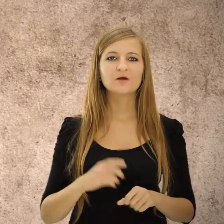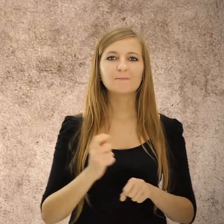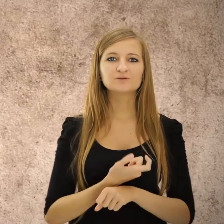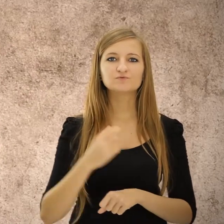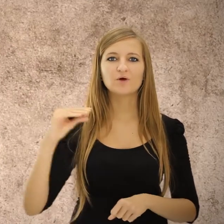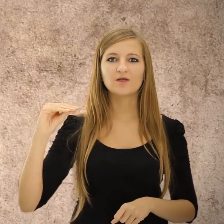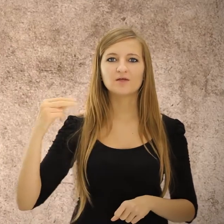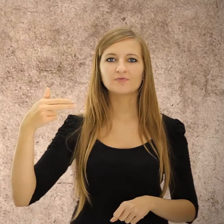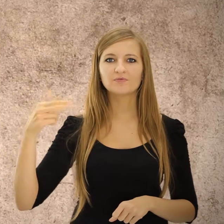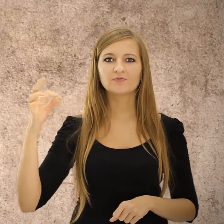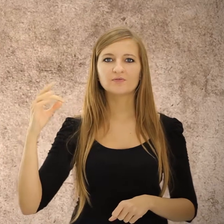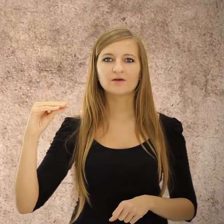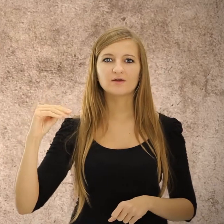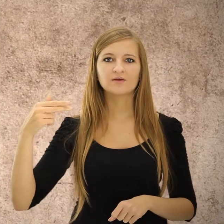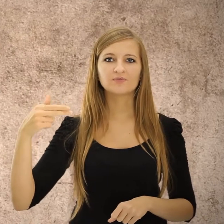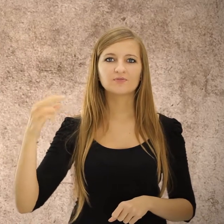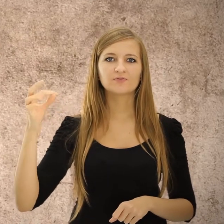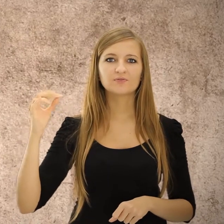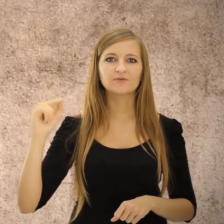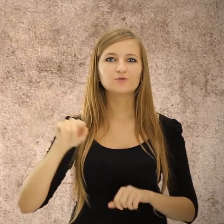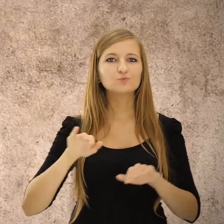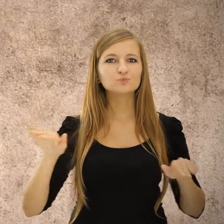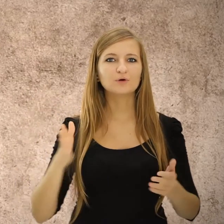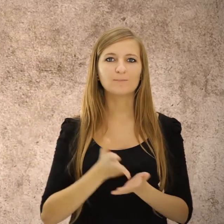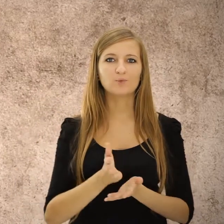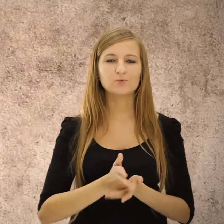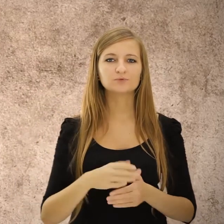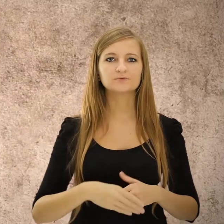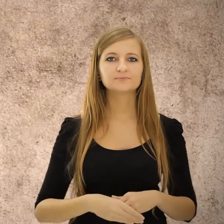ale wielka pomoc dla Państw Entetny.